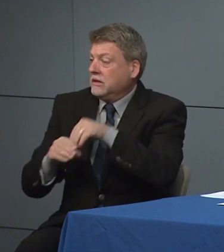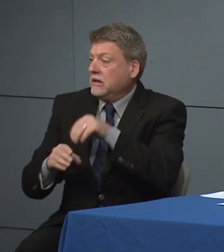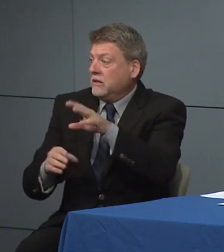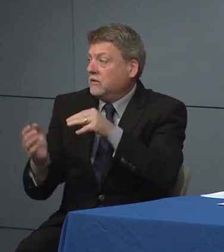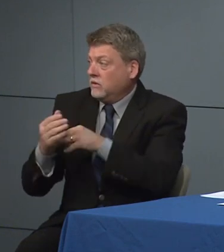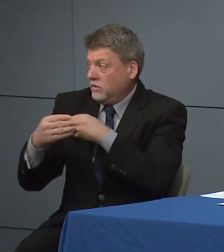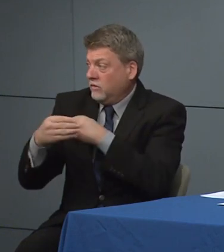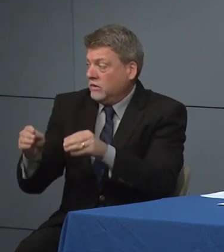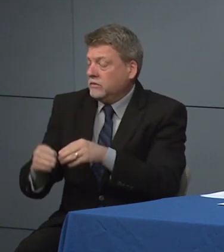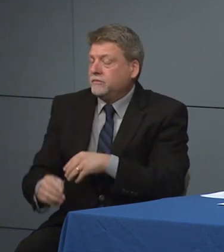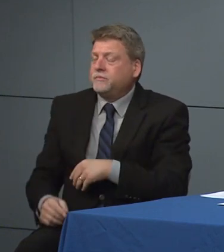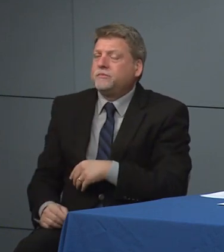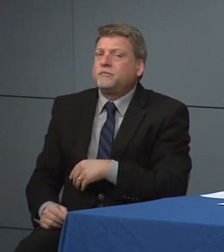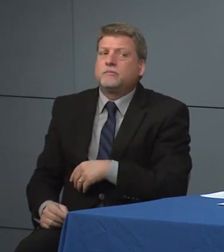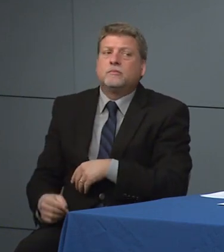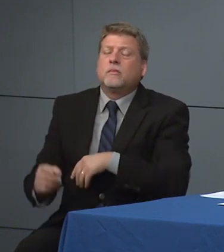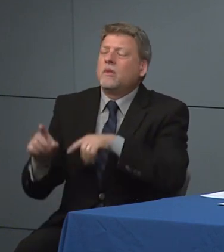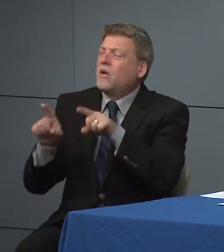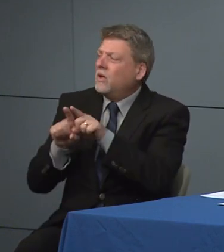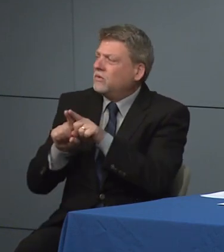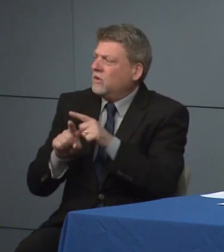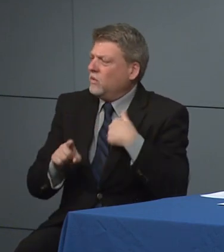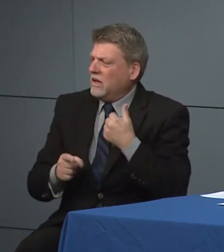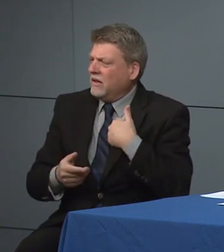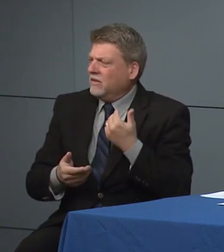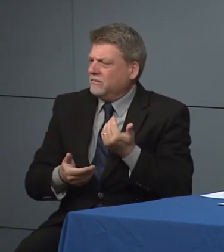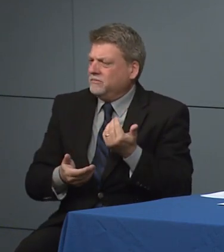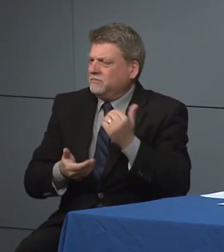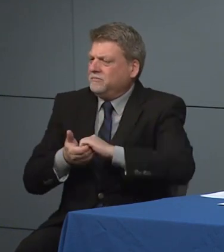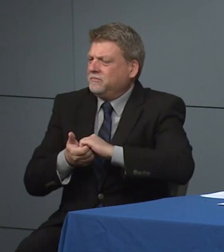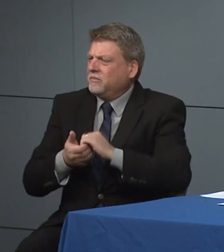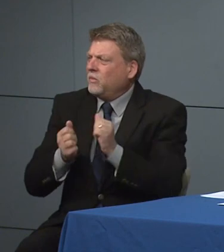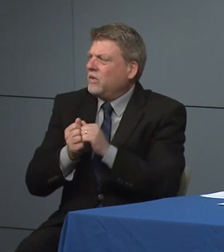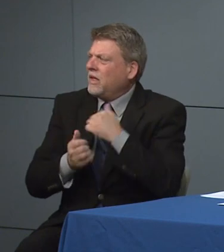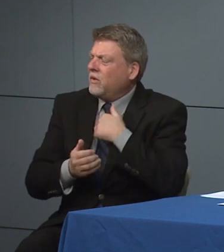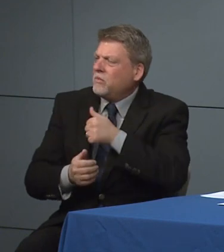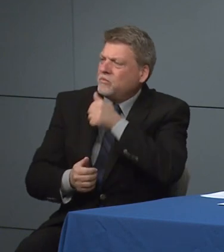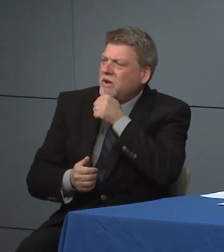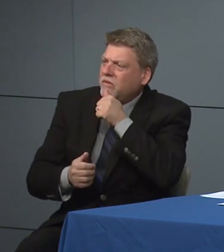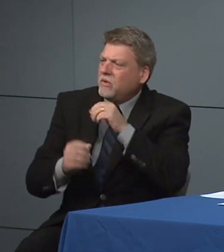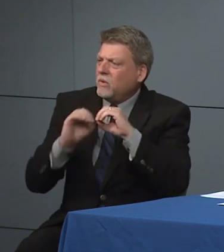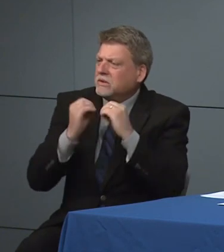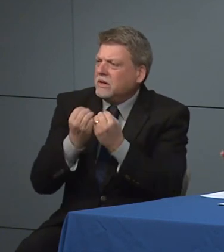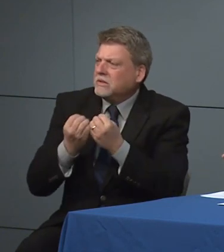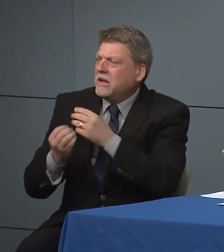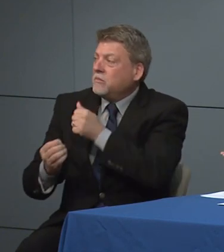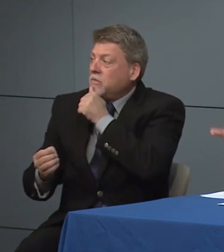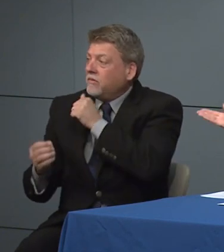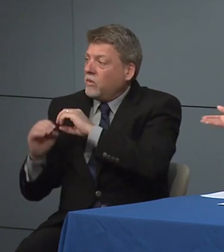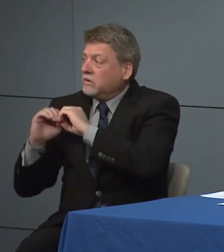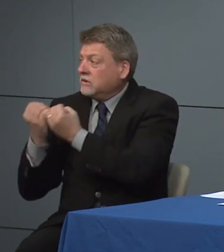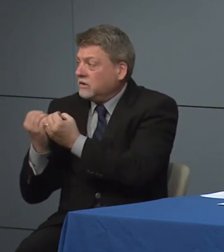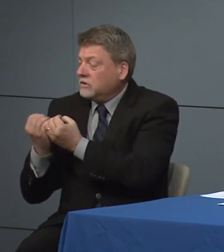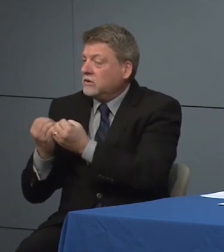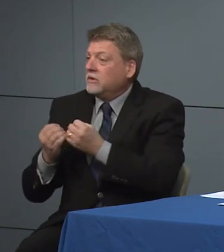oficinas. Además estamos trabajando con algunas de nuestras sociedades privadas y públicas para poder establecer